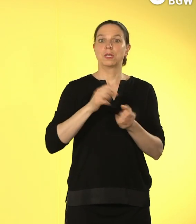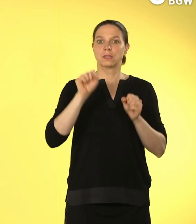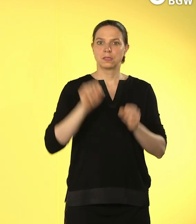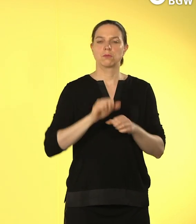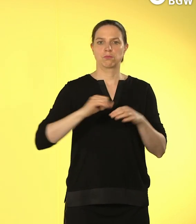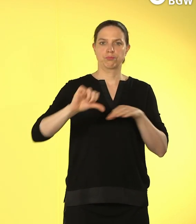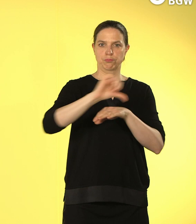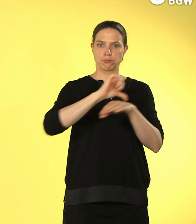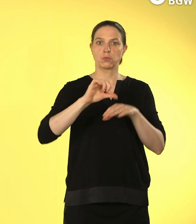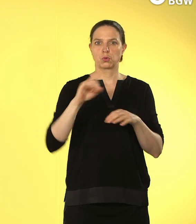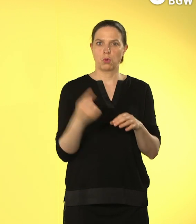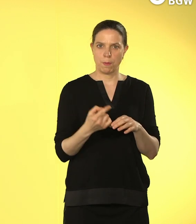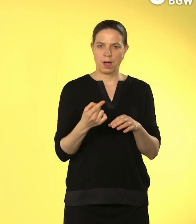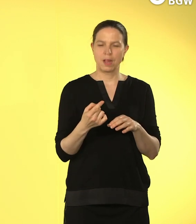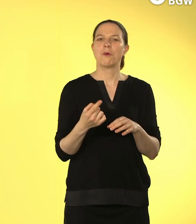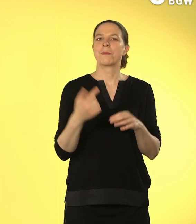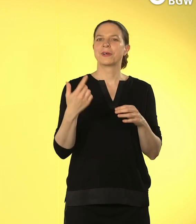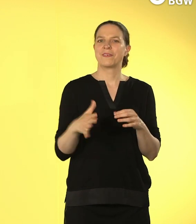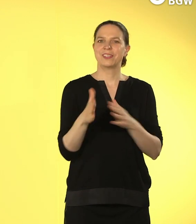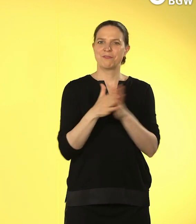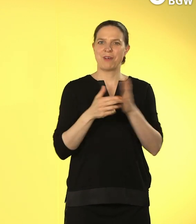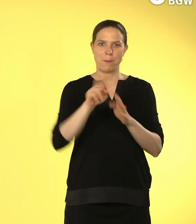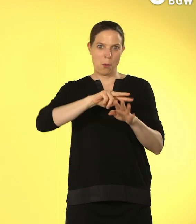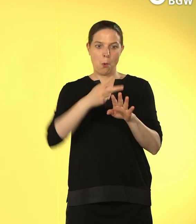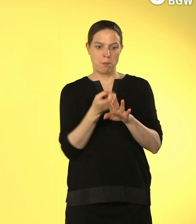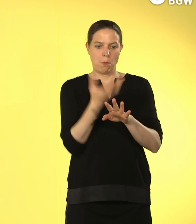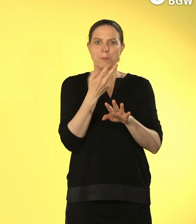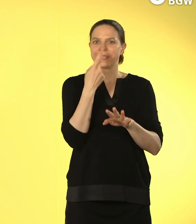Die diesen Farbumschlag auf den Händen rückgängig macht.